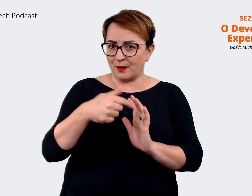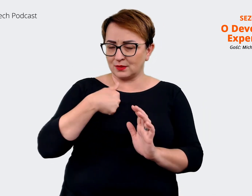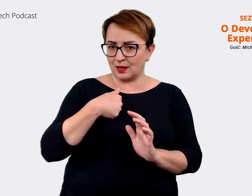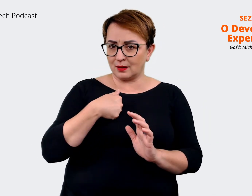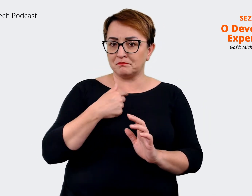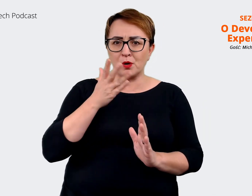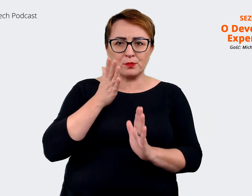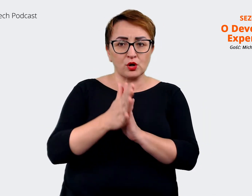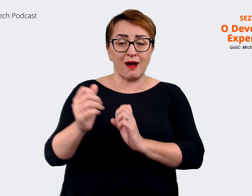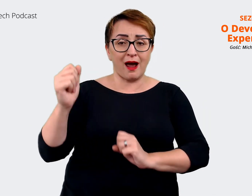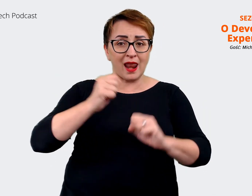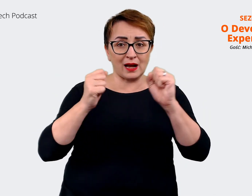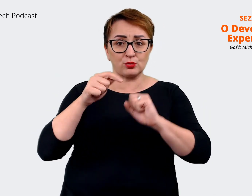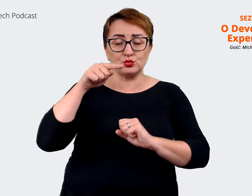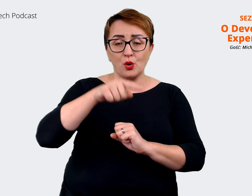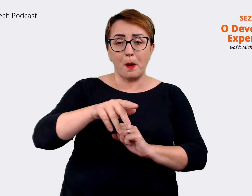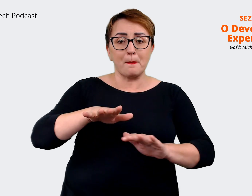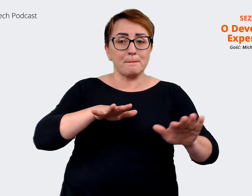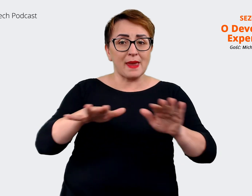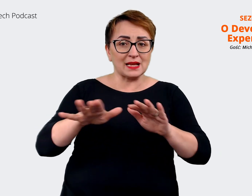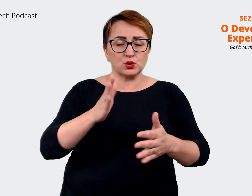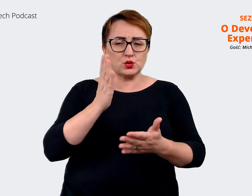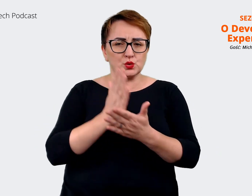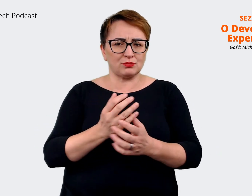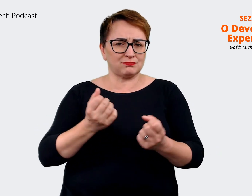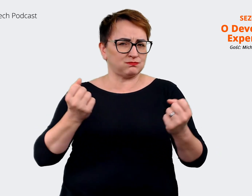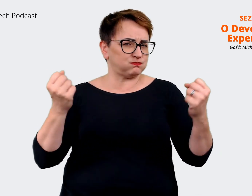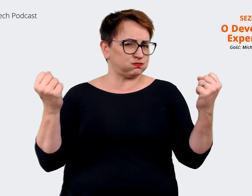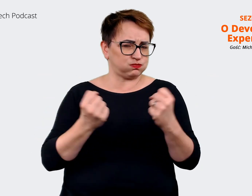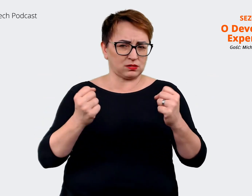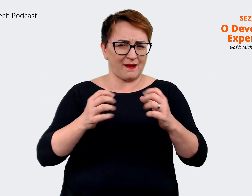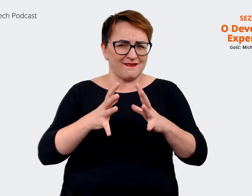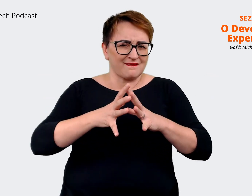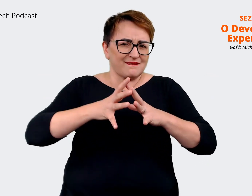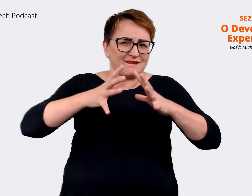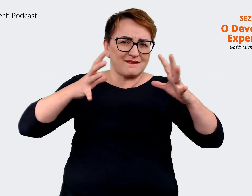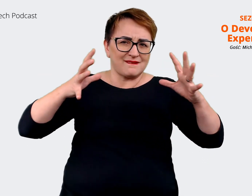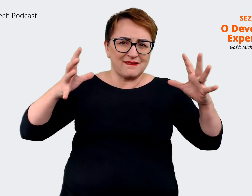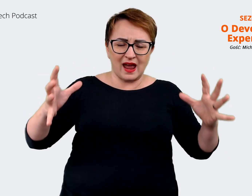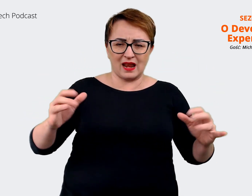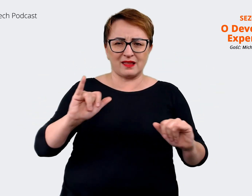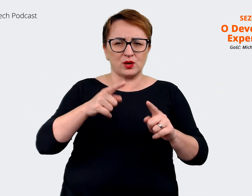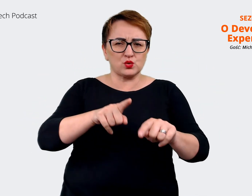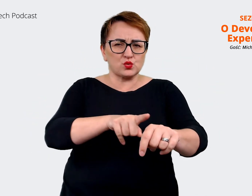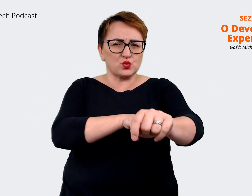które przeszło już z taką skalą i przeszło tak długą drogę i próbowało tylu różnych ciekawych